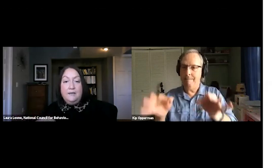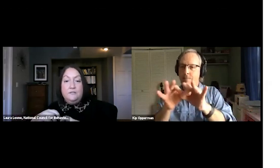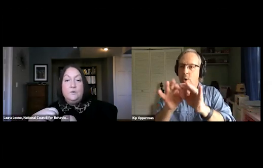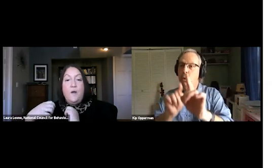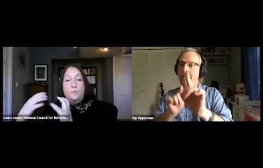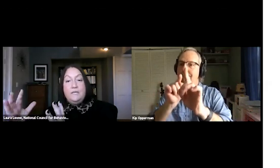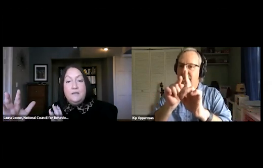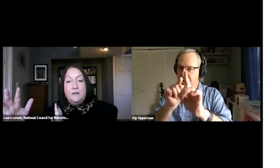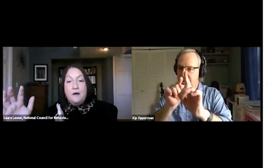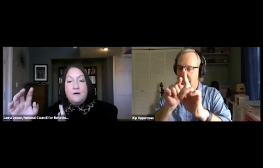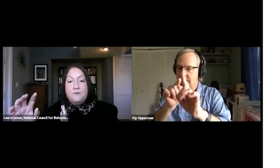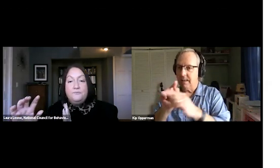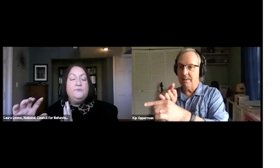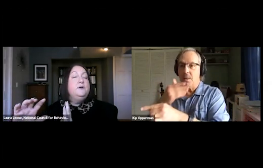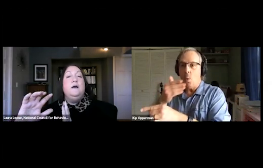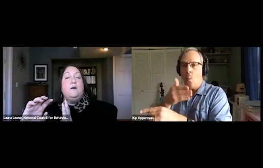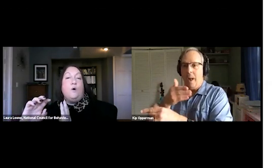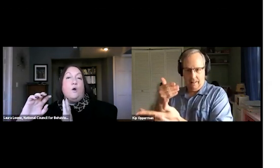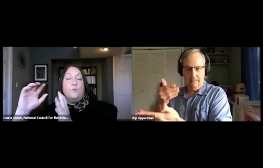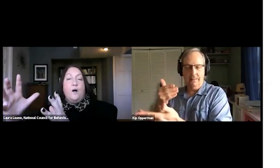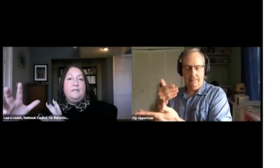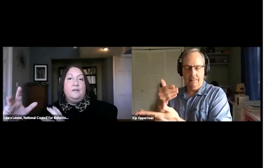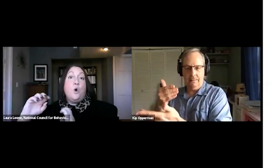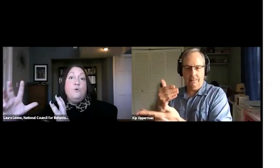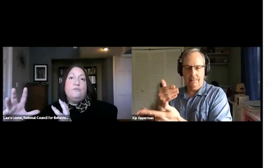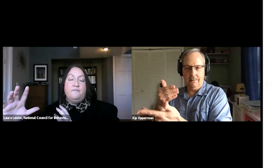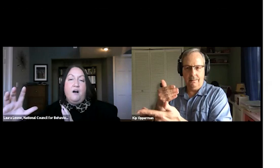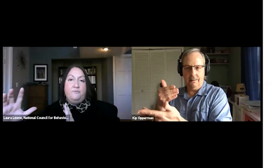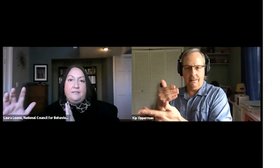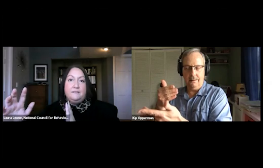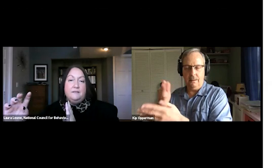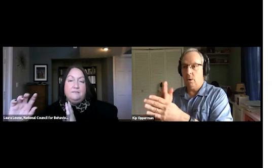y el bienestar o la participación excesiva